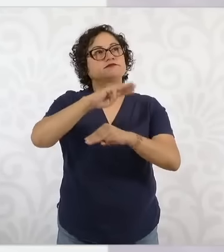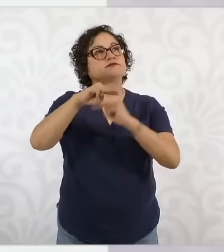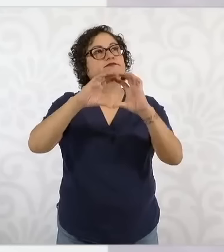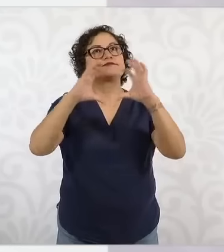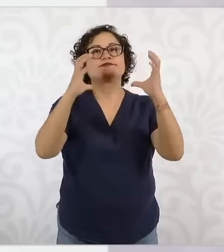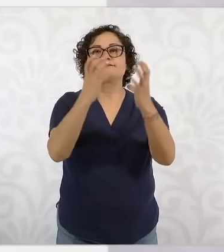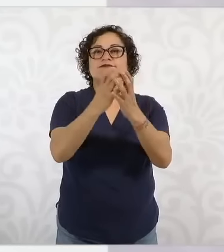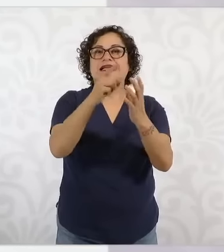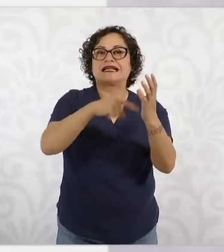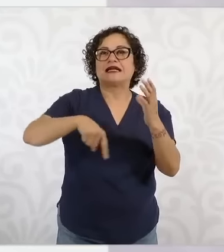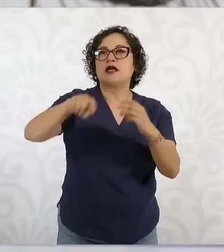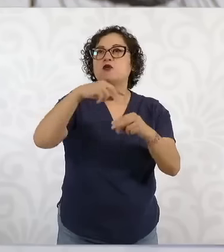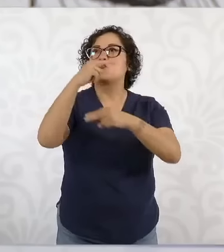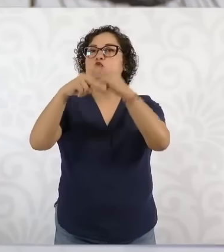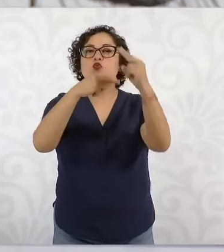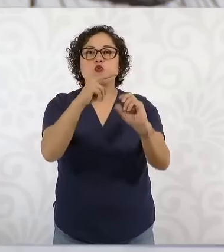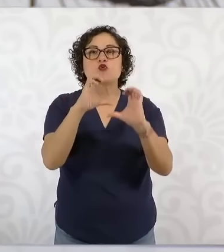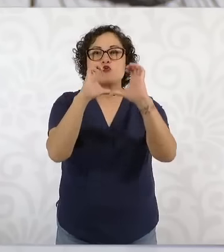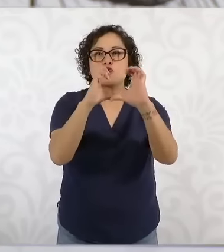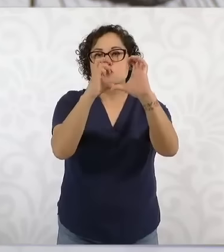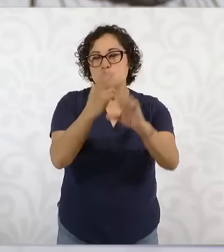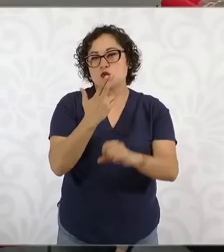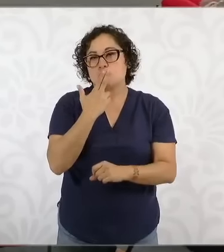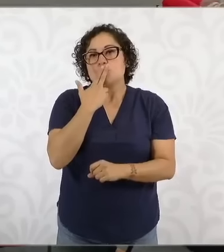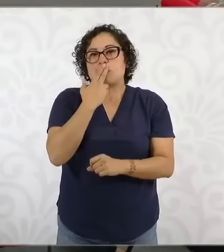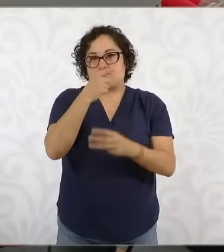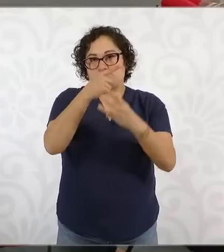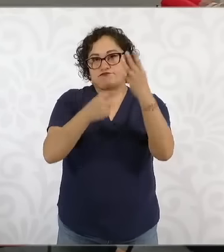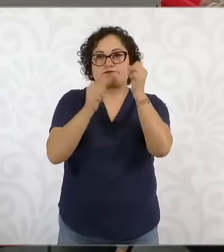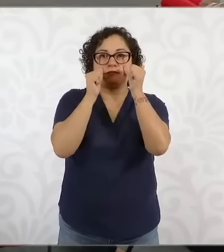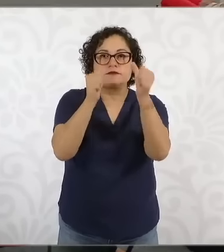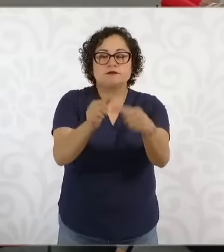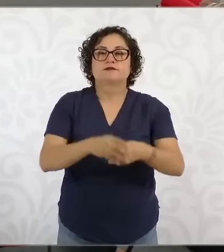Entonces, las tres deben de tomarse en cuenta, aunque ellos en principio recomiendan no